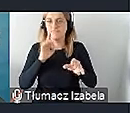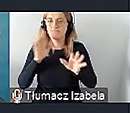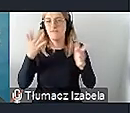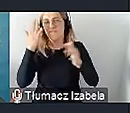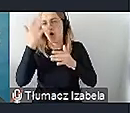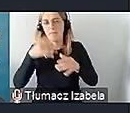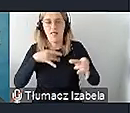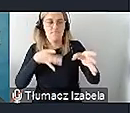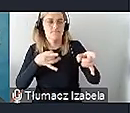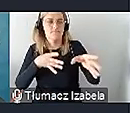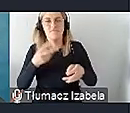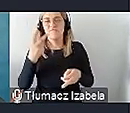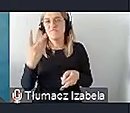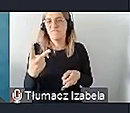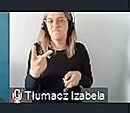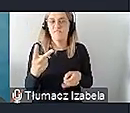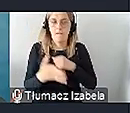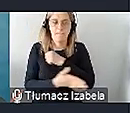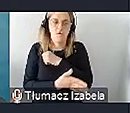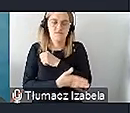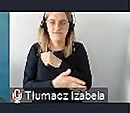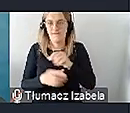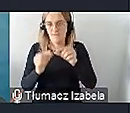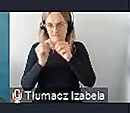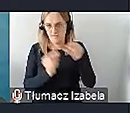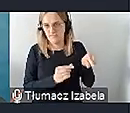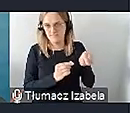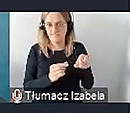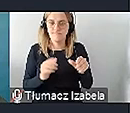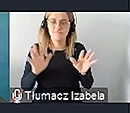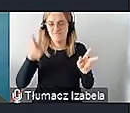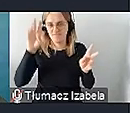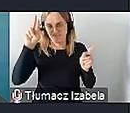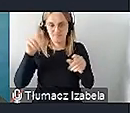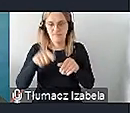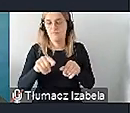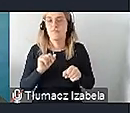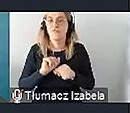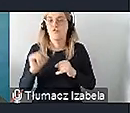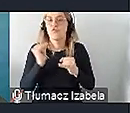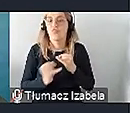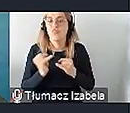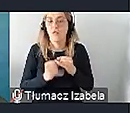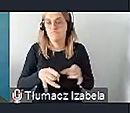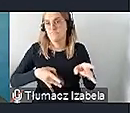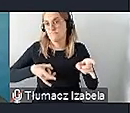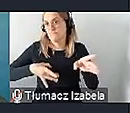więc możemy narysować takie prostokąciki... Będą wyobrażać żyrafę, która jest w jakimś pędzie,